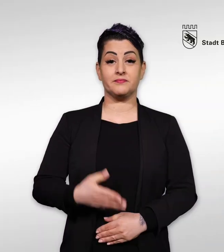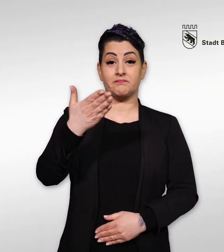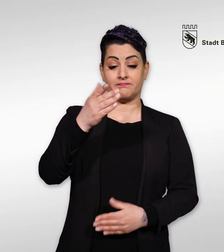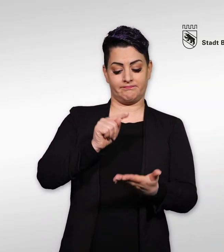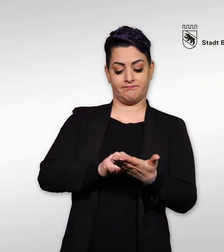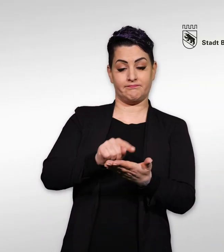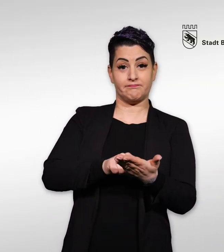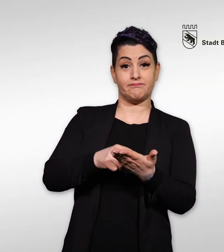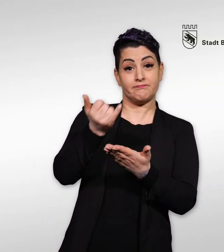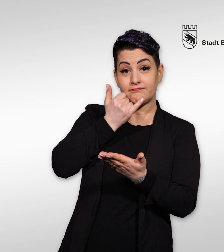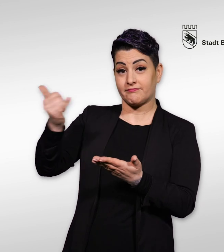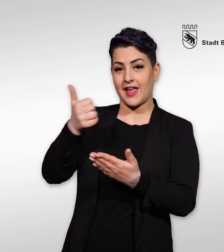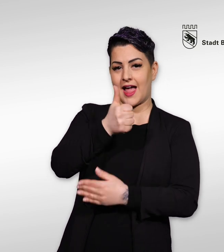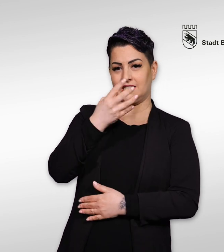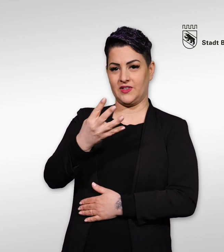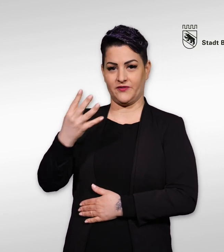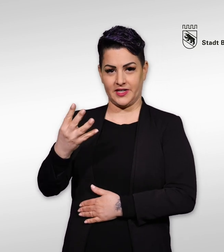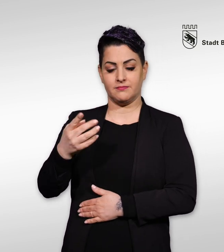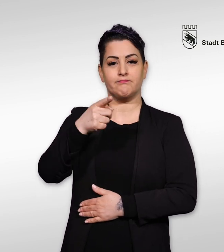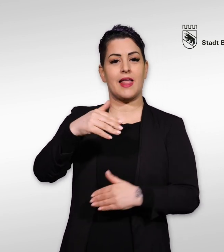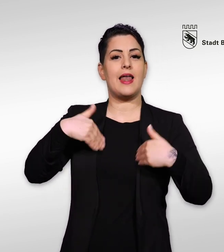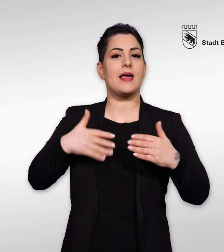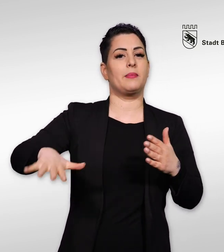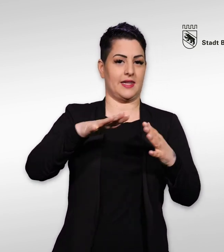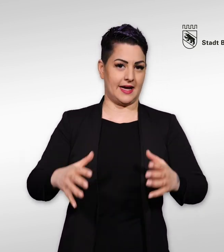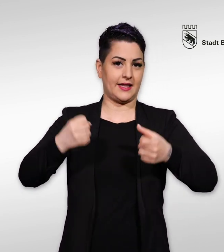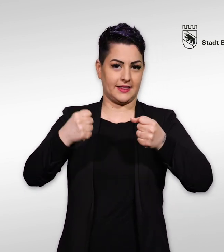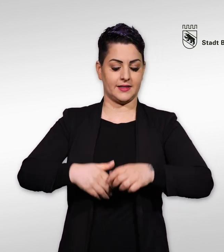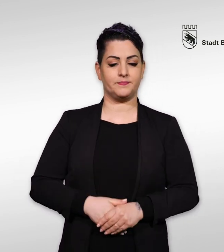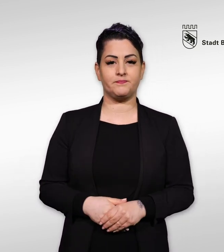Wählen Sie 144, retten Sie Leben!